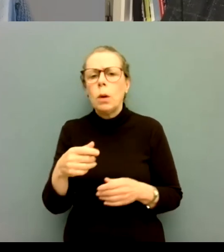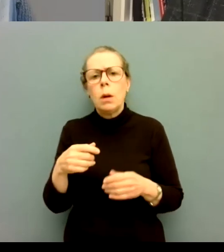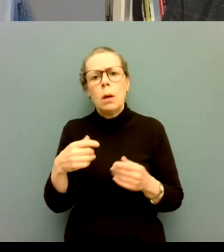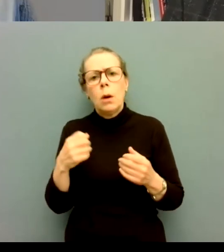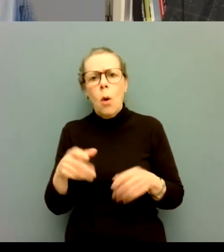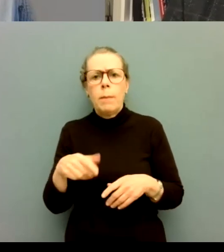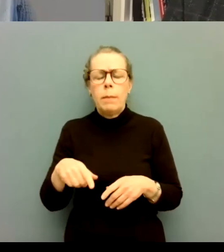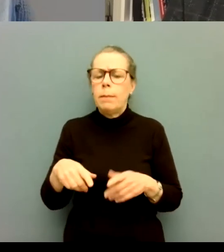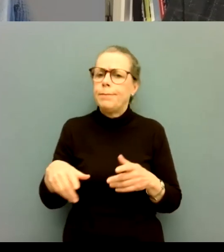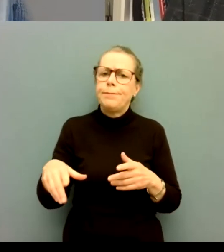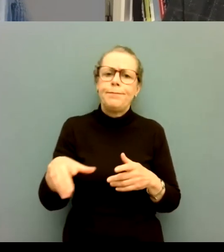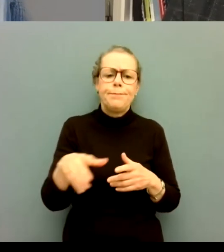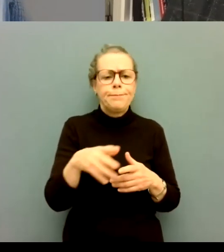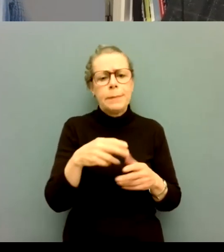Hur ser ni på det i dag?